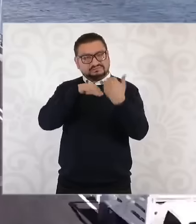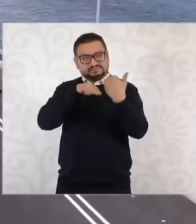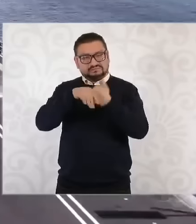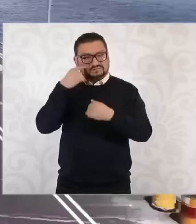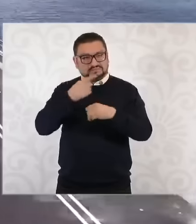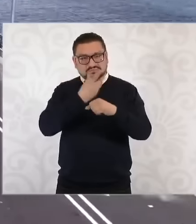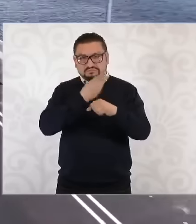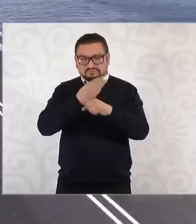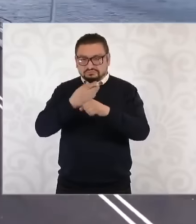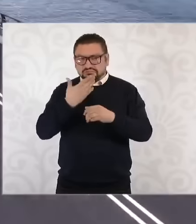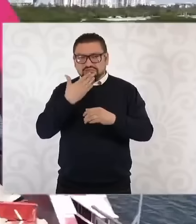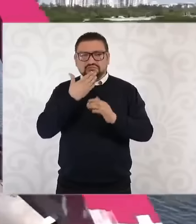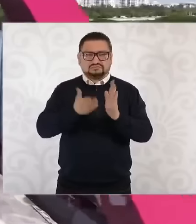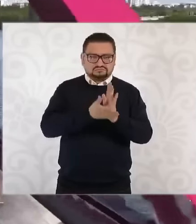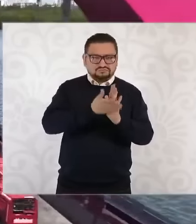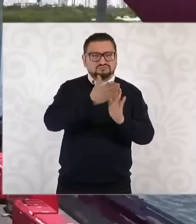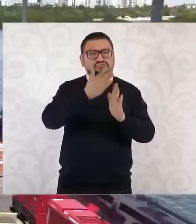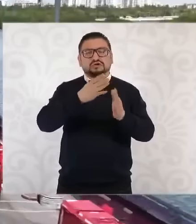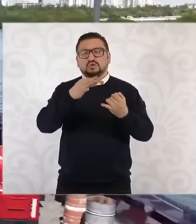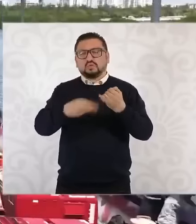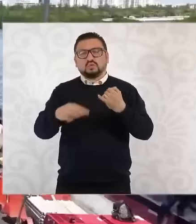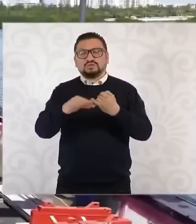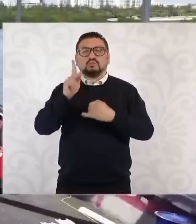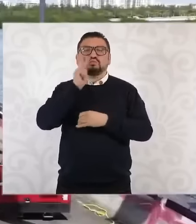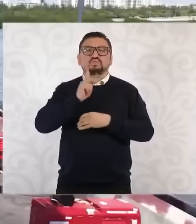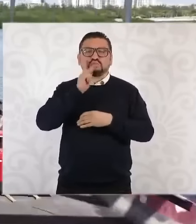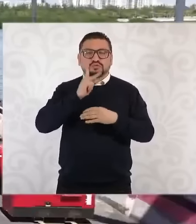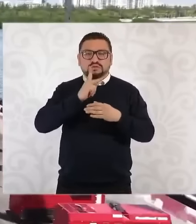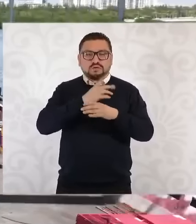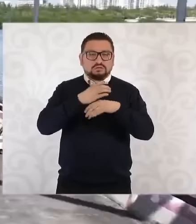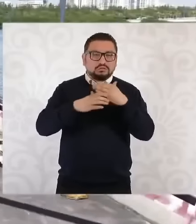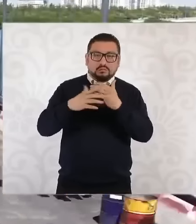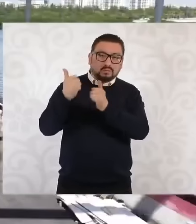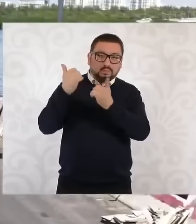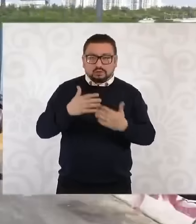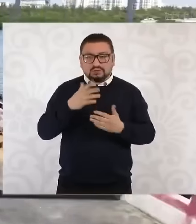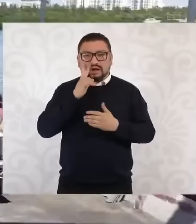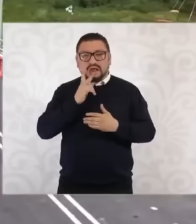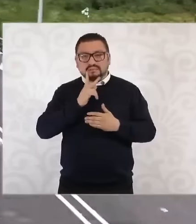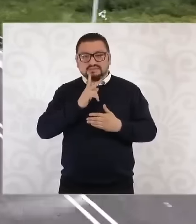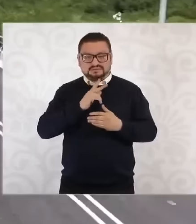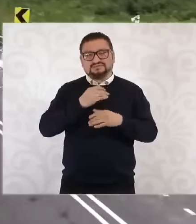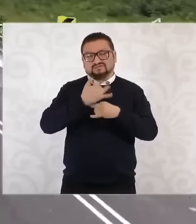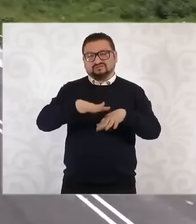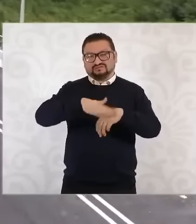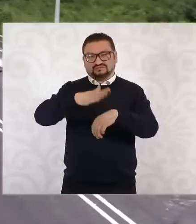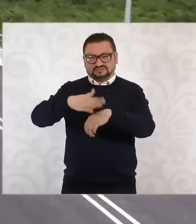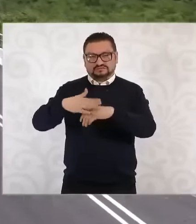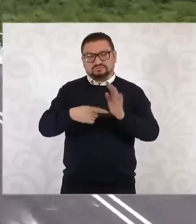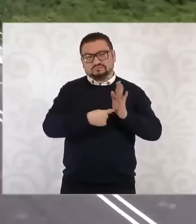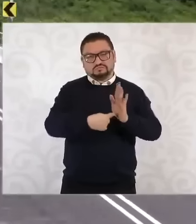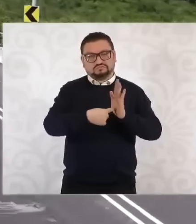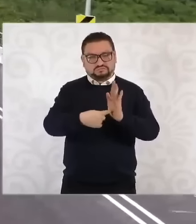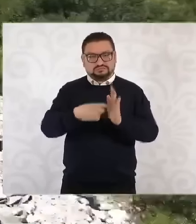en balizamiento y en las pruebas de carga que hemos estado eh informando y presentando. Este,